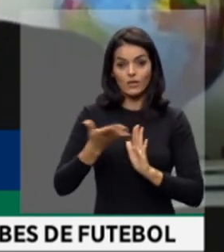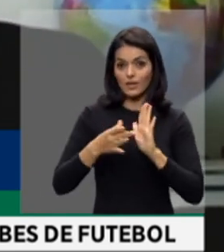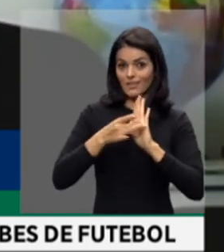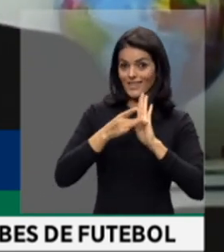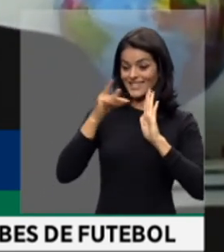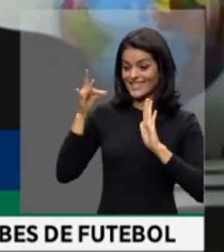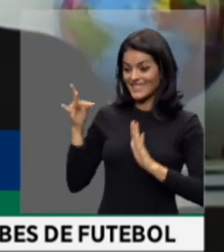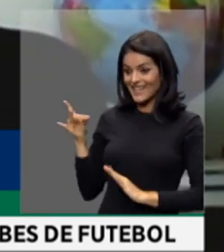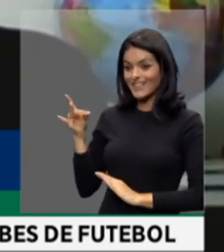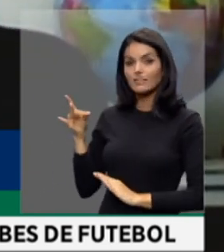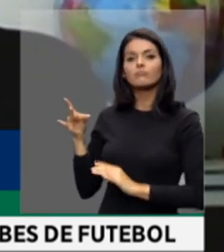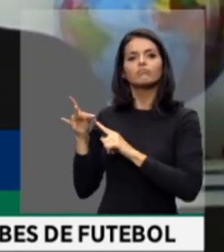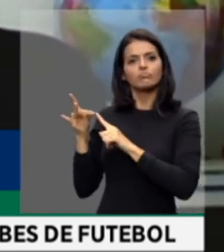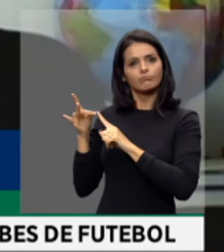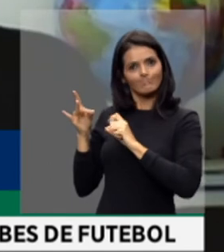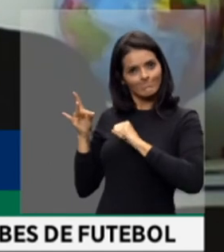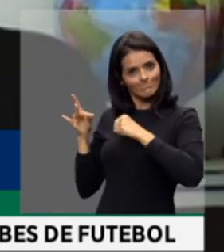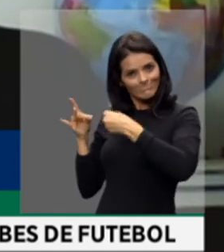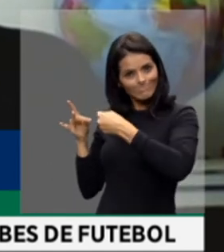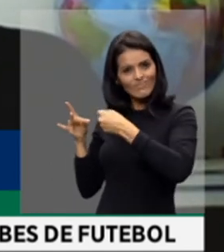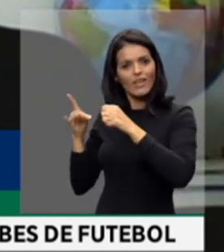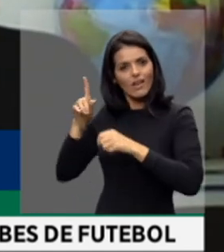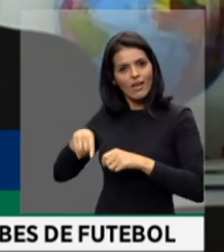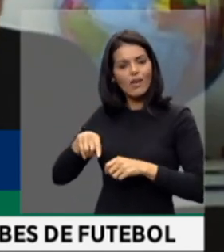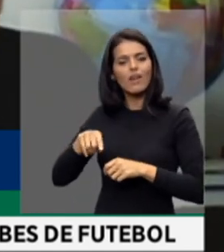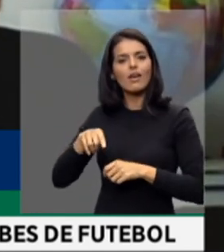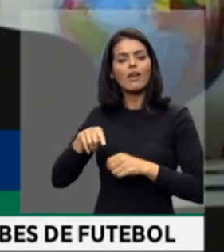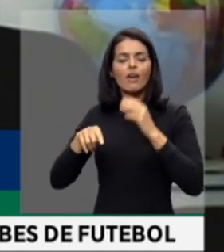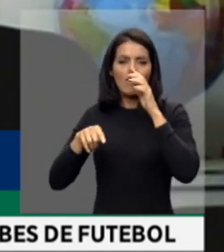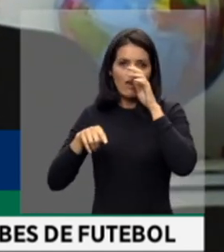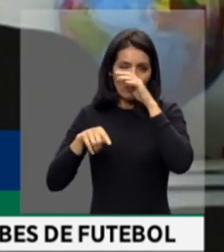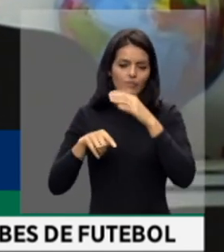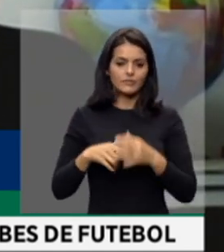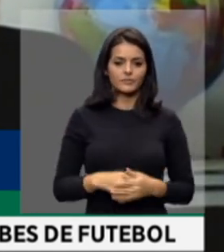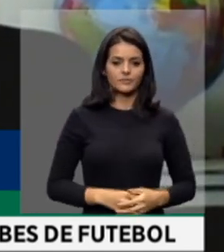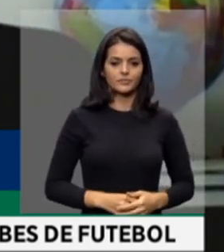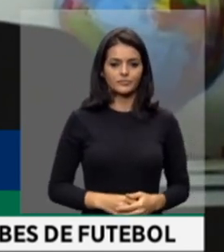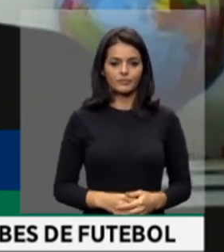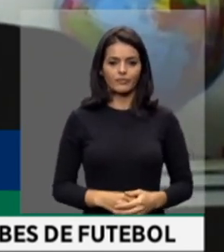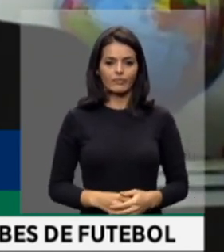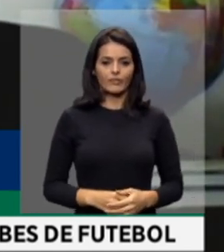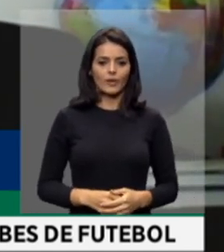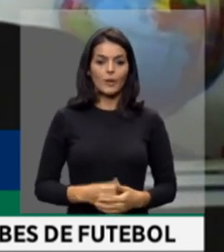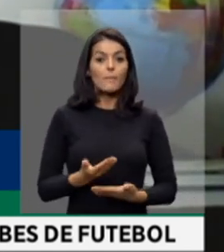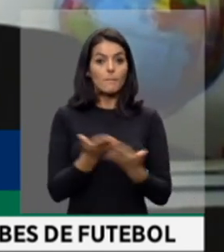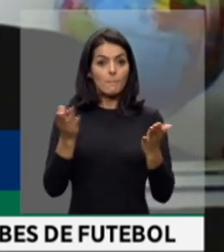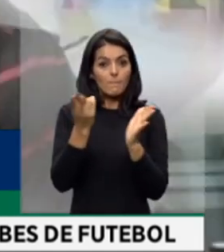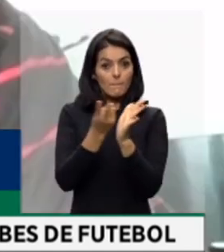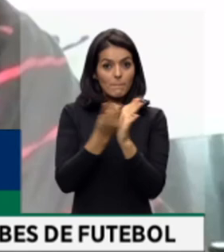PESSOAS RECEBEM RECURSOS, ELAS MANTÉM O SEU EMPREGO, ELAS VÃO PODER COMPRAR NO COMÉ RCIO, ISSO PODE GERAR ATIVIDADES ECONÔMICAS TAMBÉM PARA ESSAS FAMÍLIAS. ENTÃO,